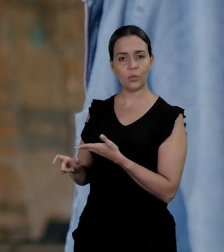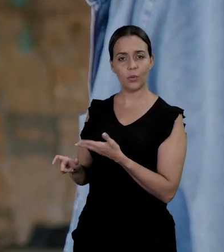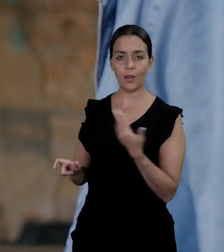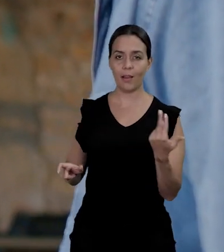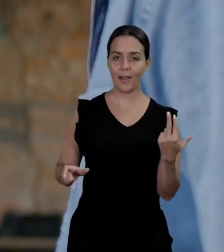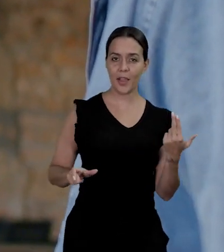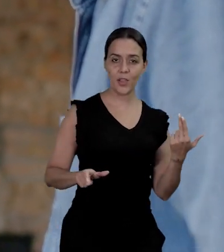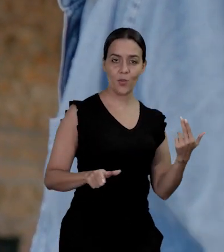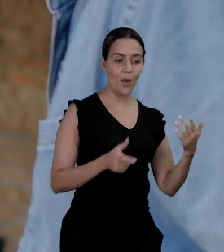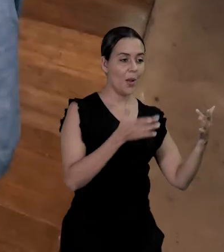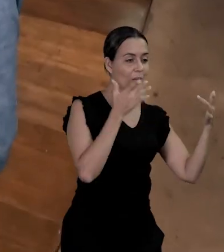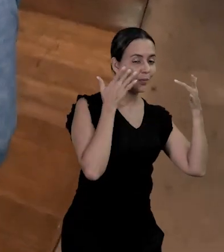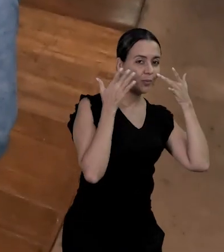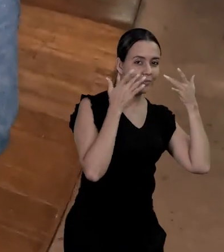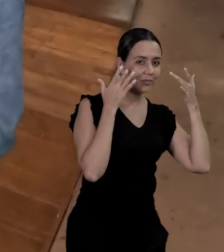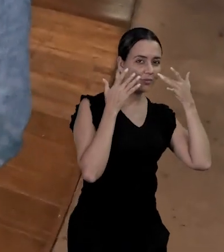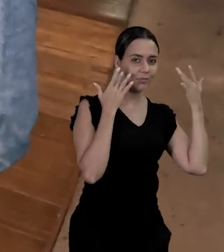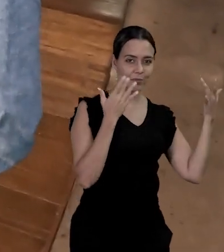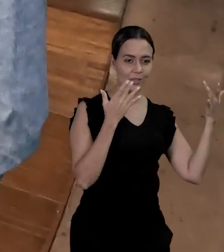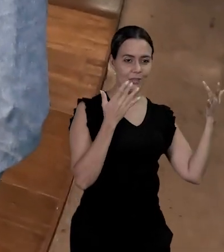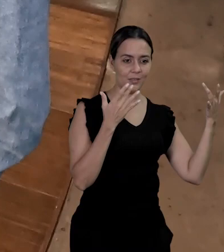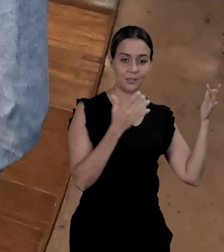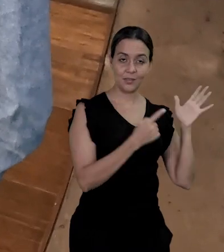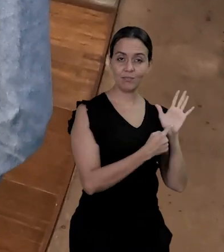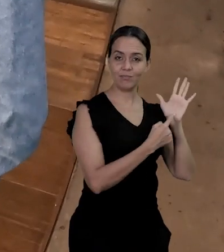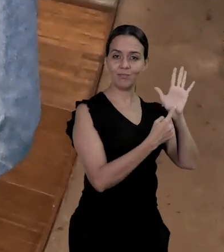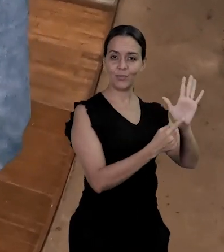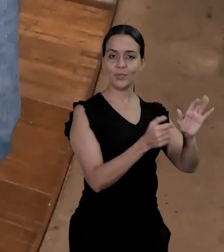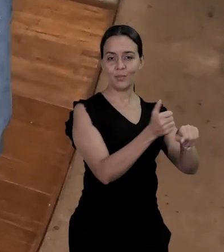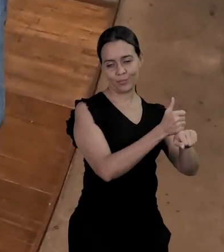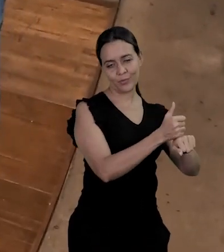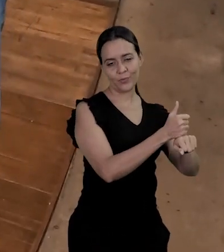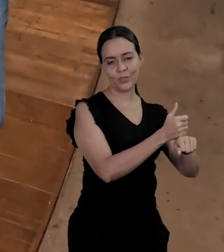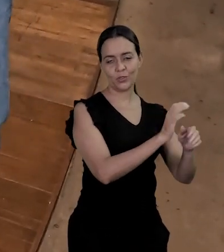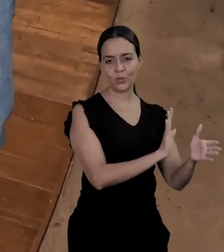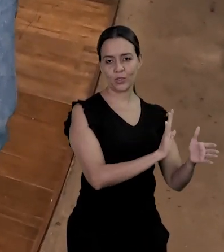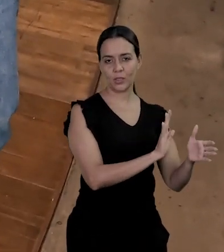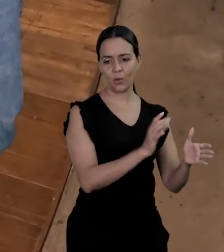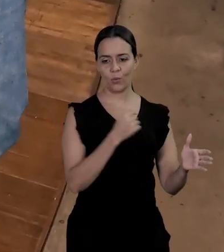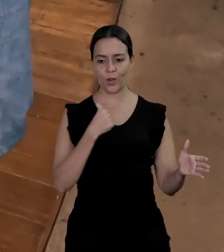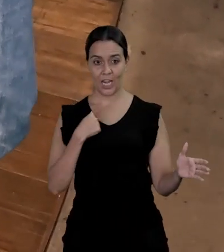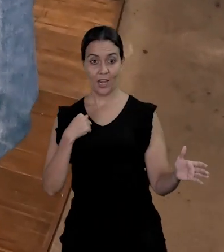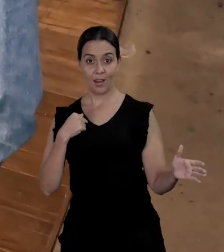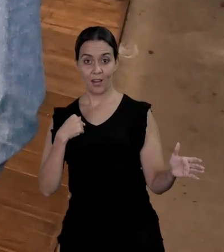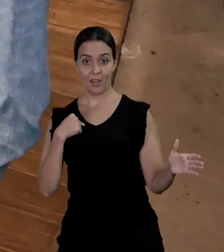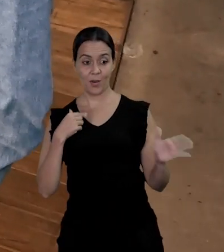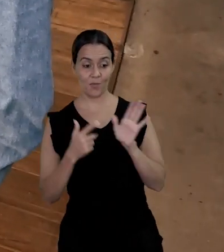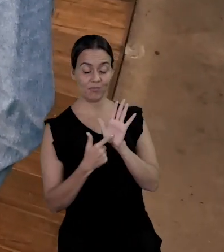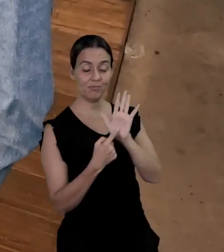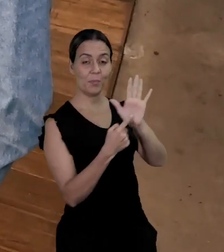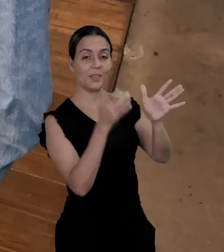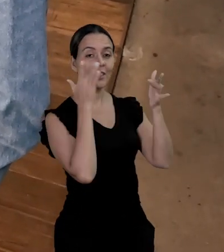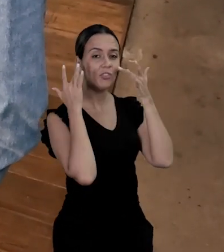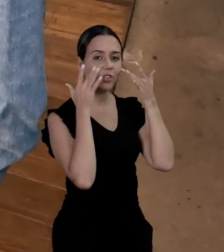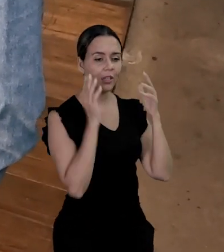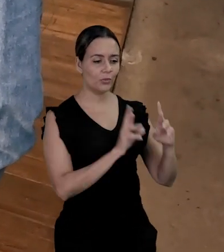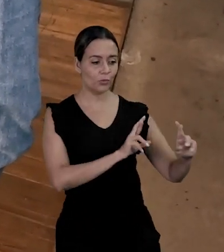É como o ator, é a mesma coisa. Você encenar uma peça e eu encenar uma peça, são completamente diferentes. Apesar do método, da construção ser o mesmo.